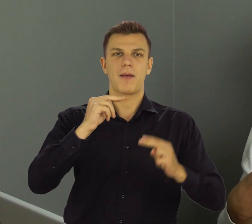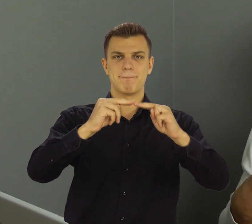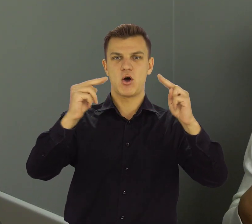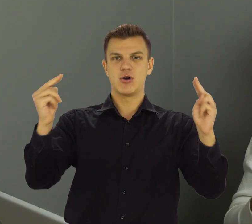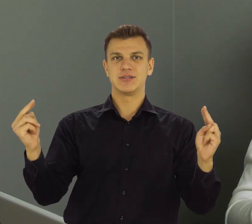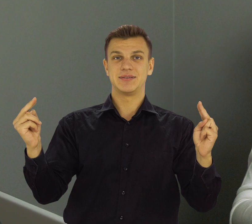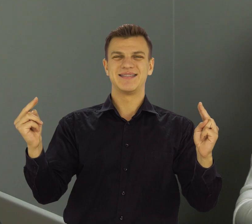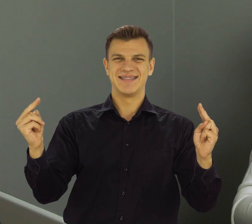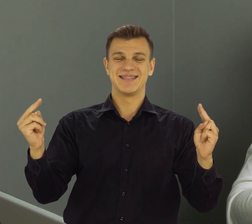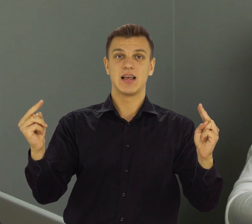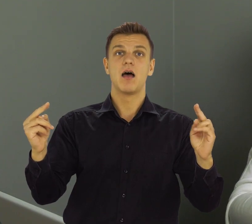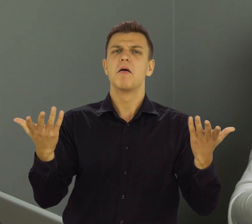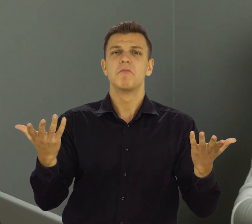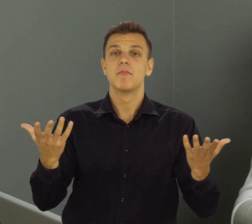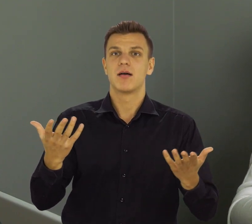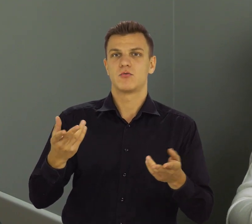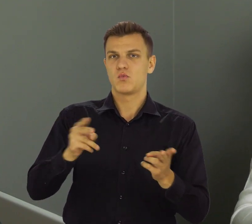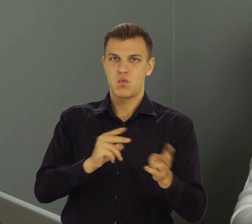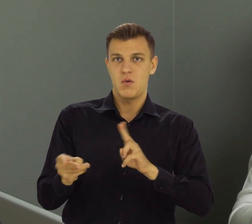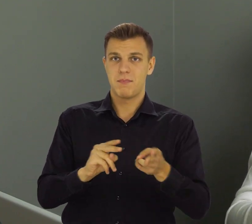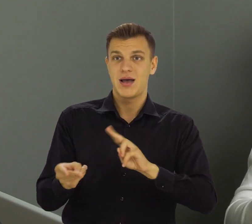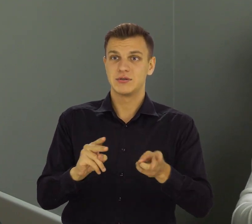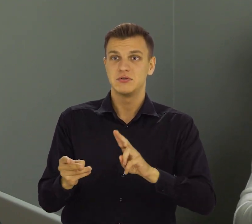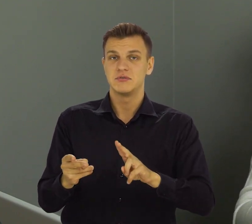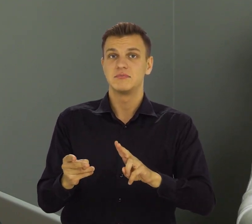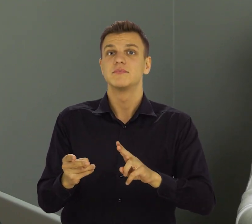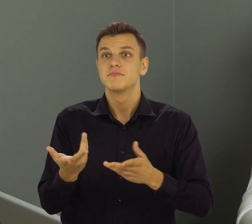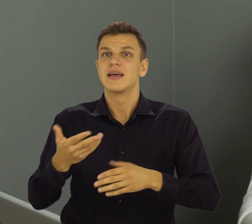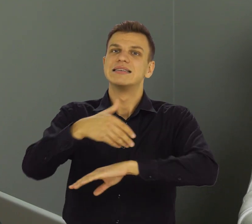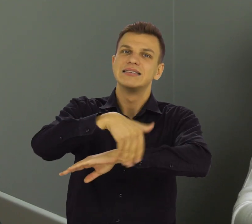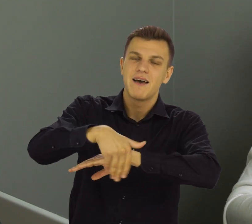tłumacząc nie tylko w kontaktach z zewnątrz, lecz także wewnątrz rodziny –